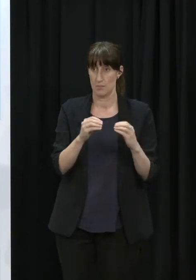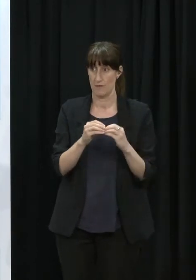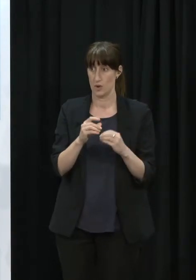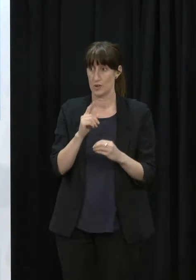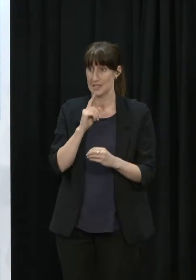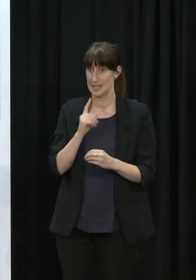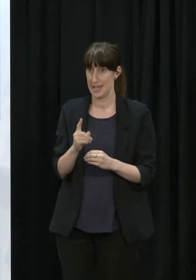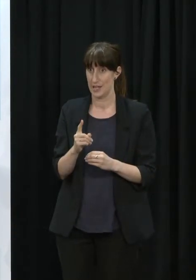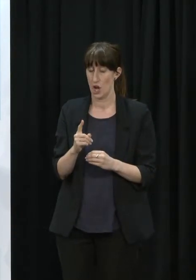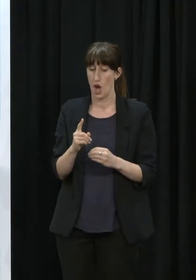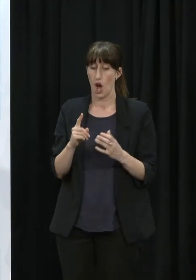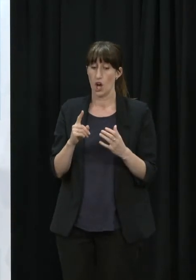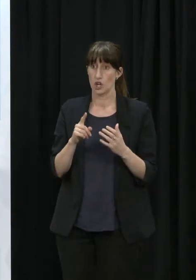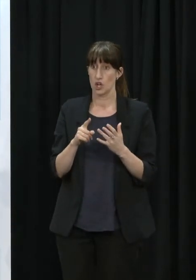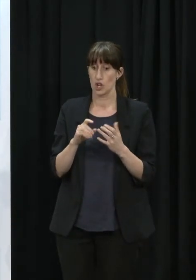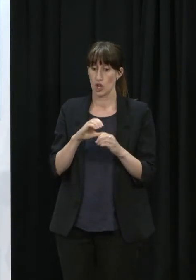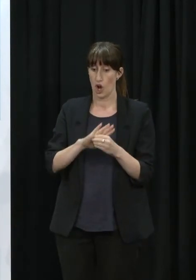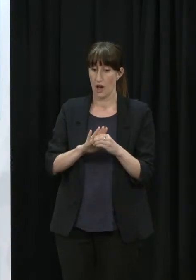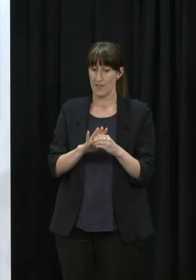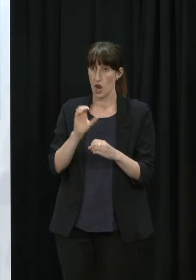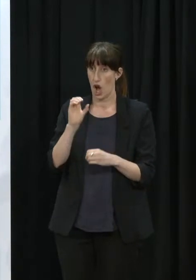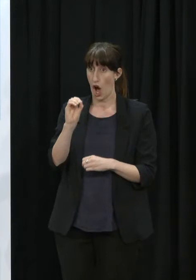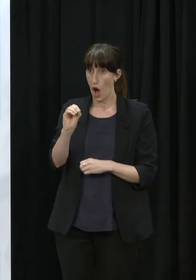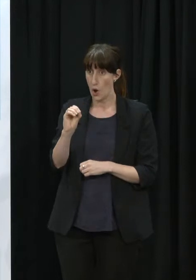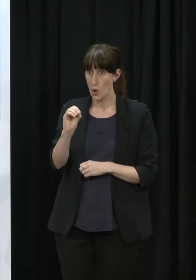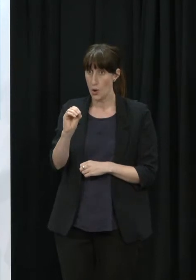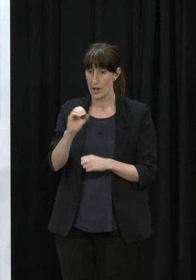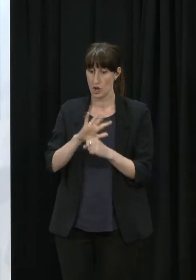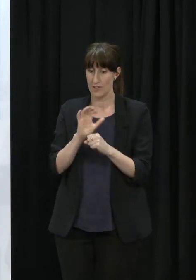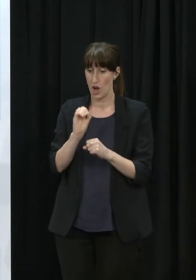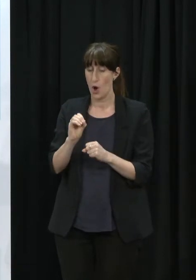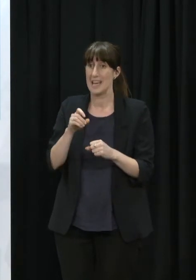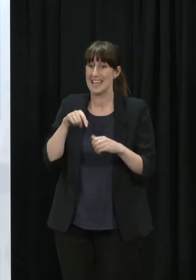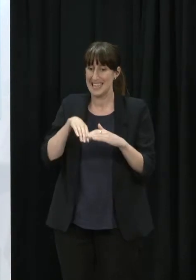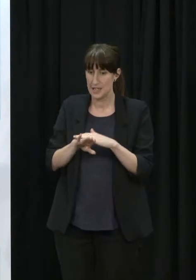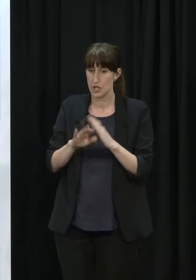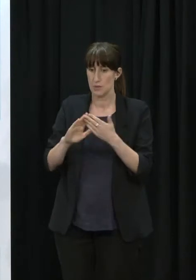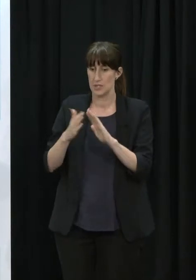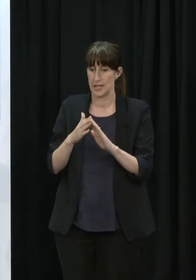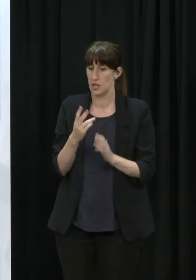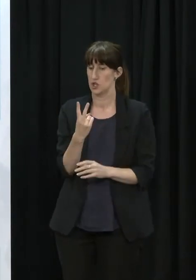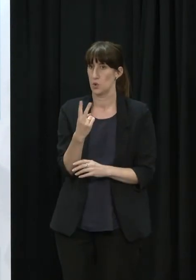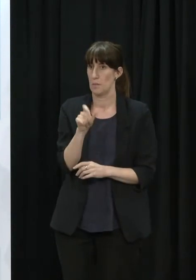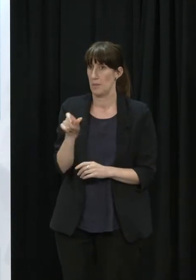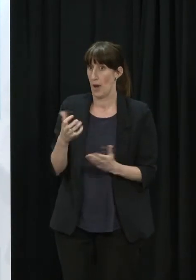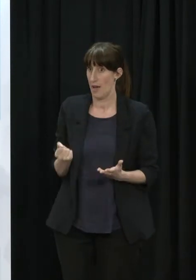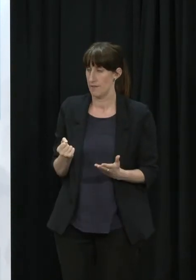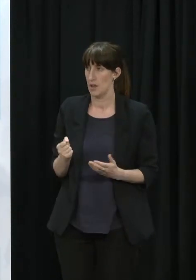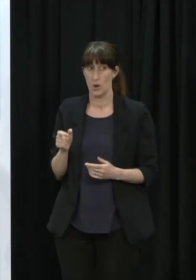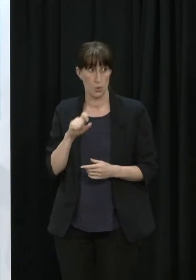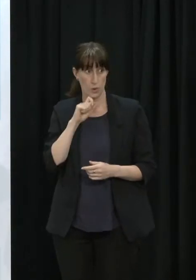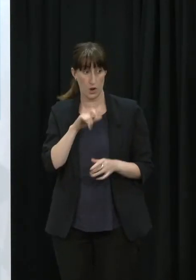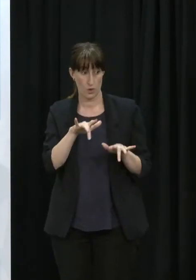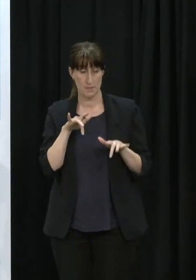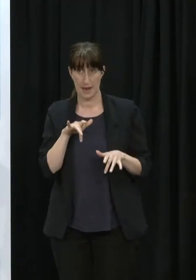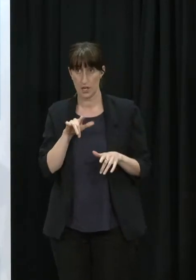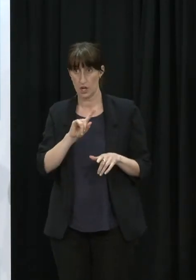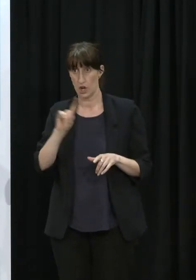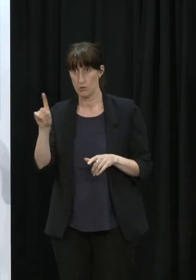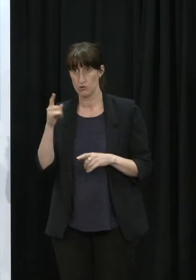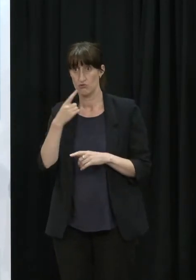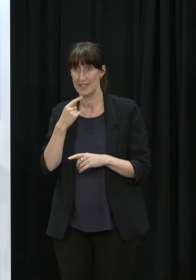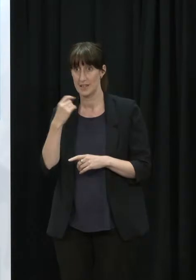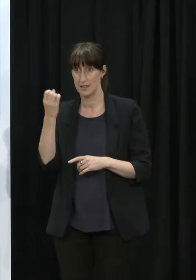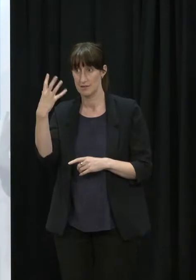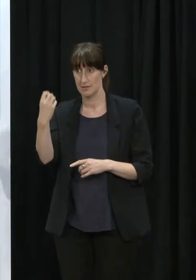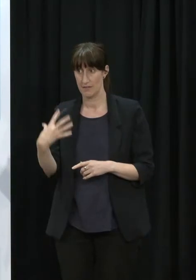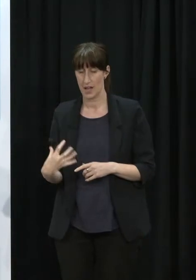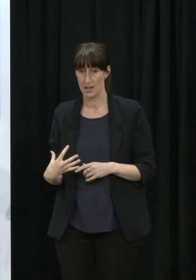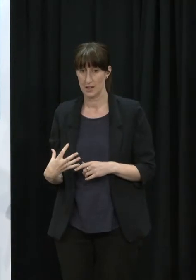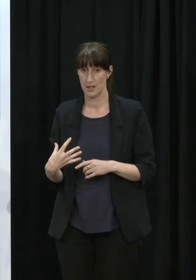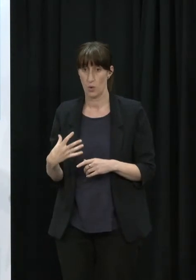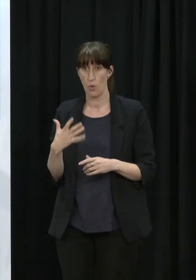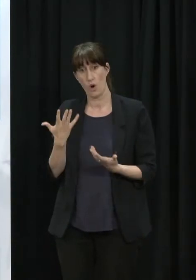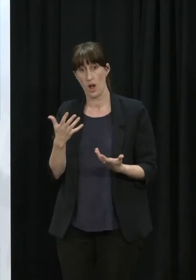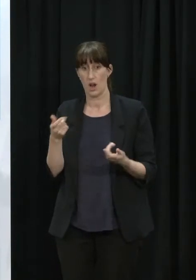naianei ka kati? -- he karere